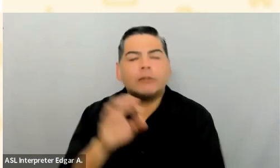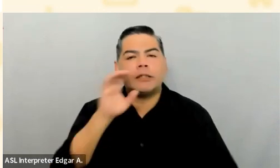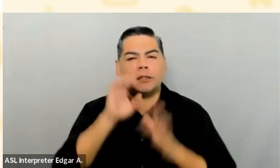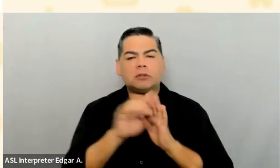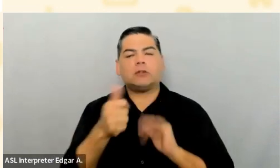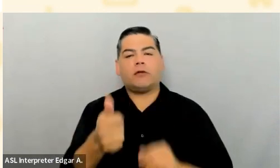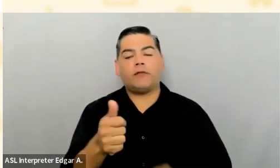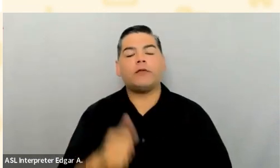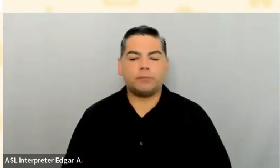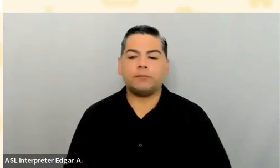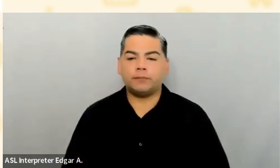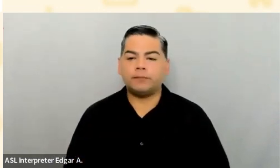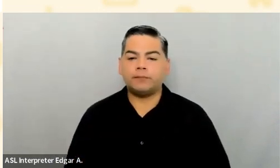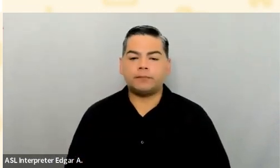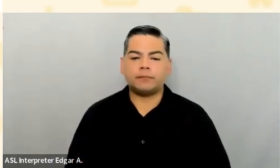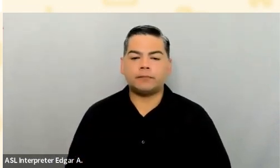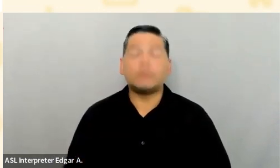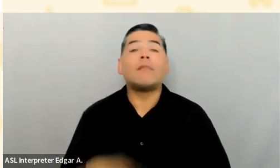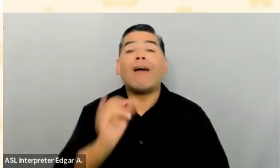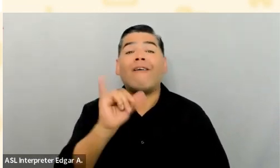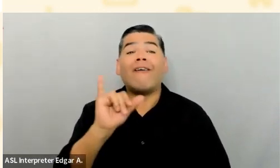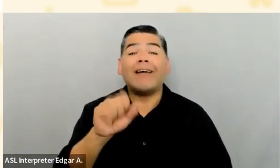Y, ah, sí, olvidé decir que hay una imagen de una computadora portátil